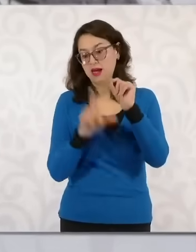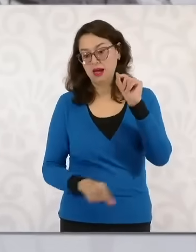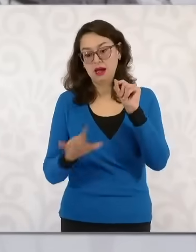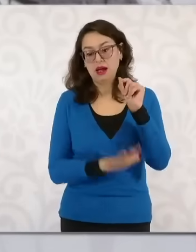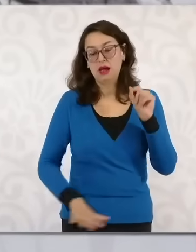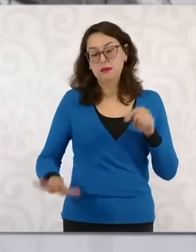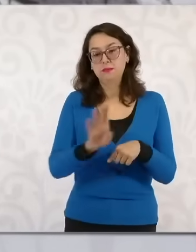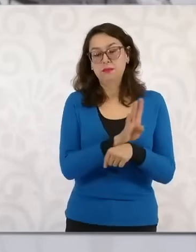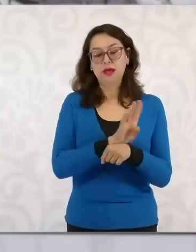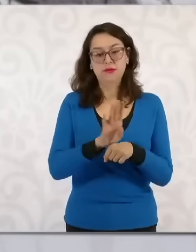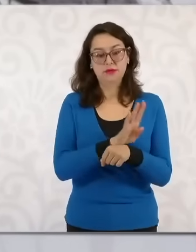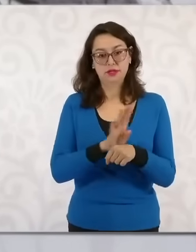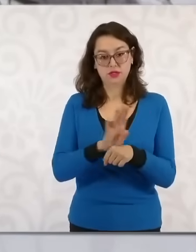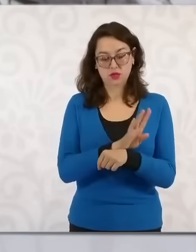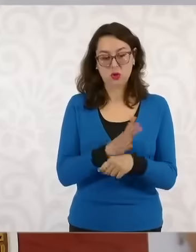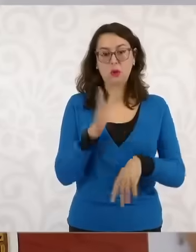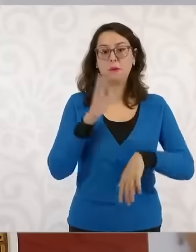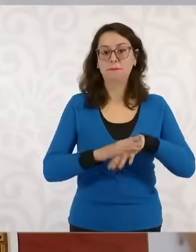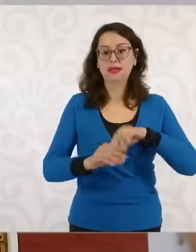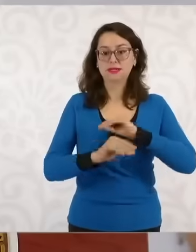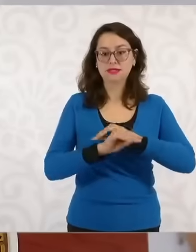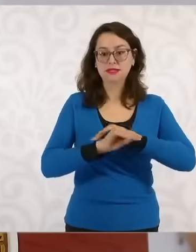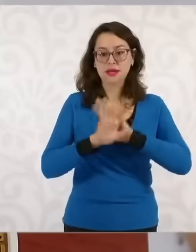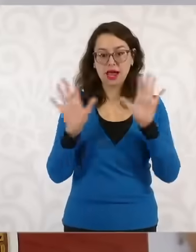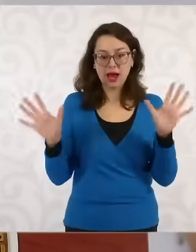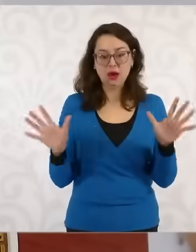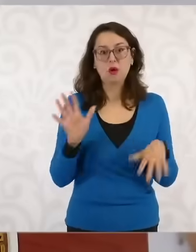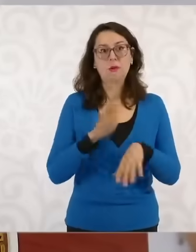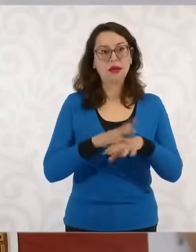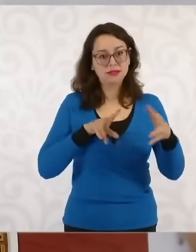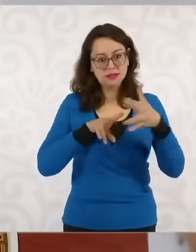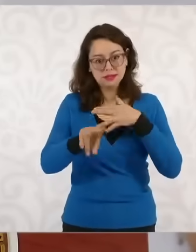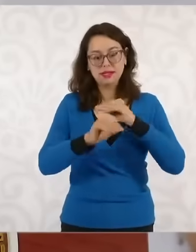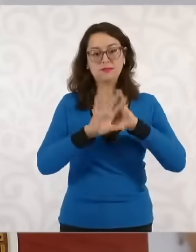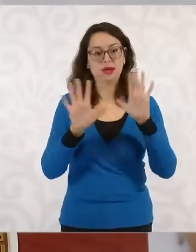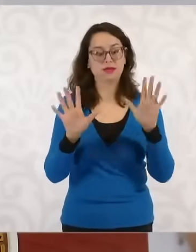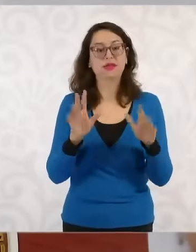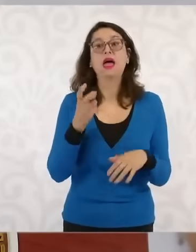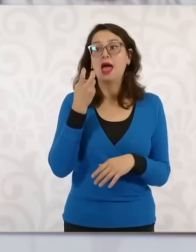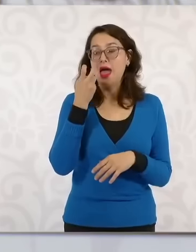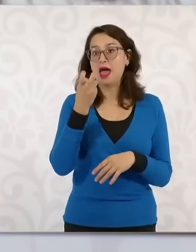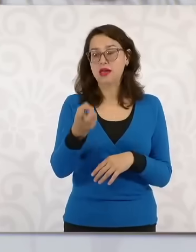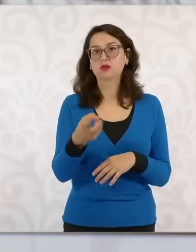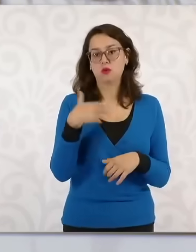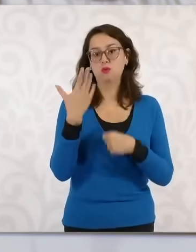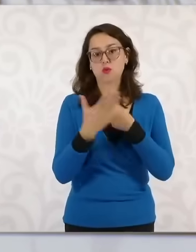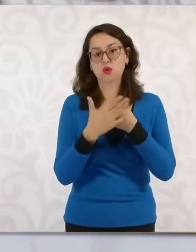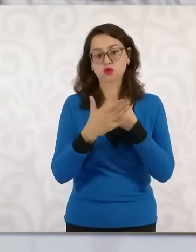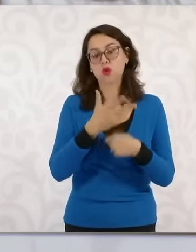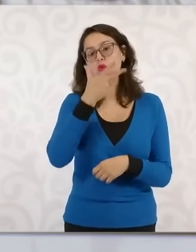eh que sea más transparente. Creo que pues eso le va a corresponder a el fiscal o la fiscal que vaya